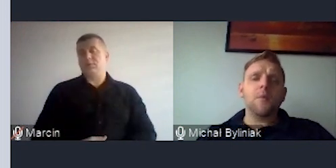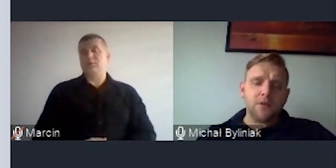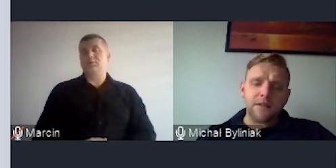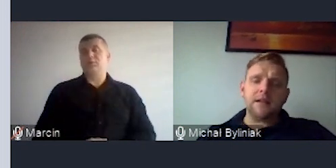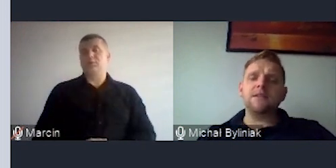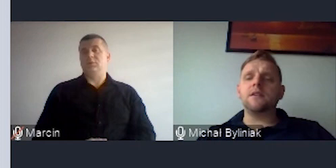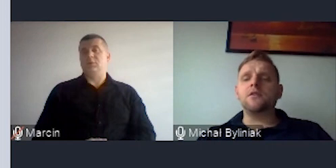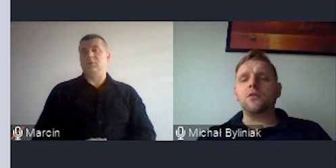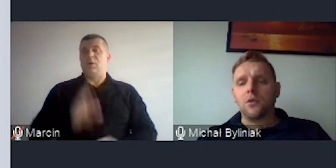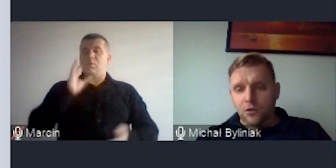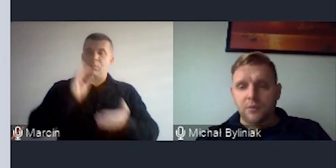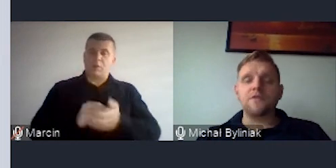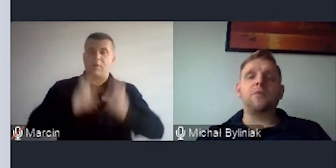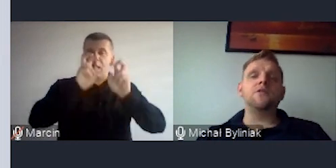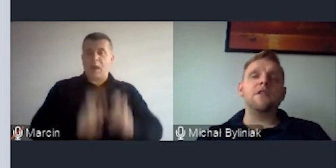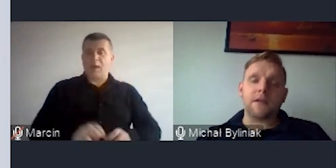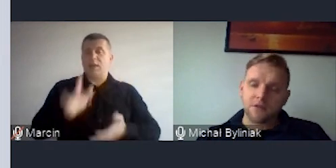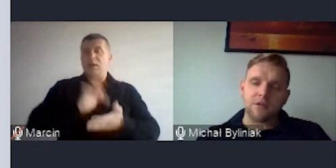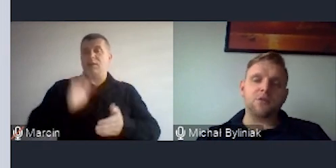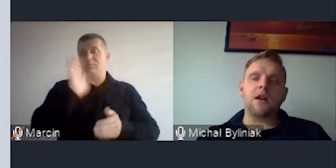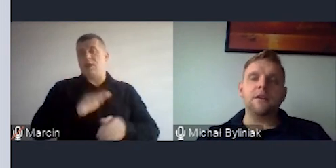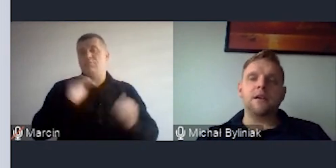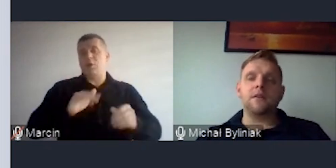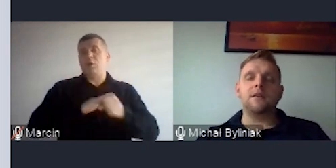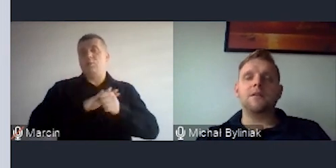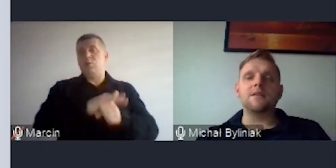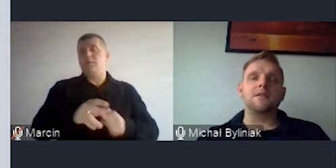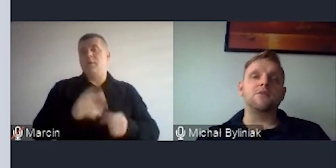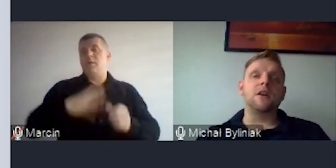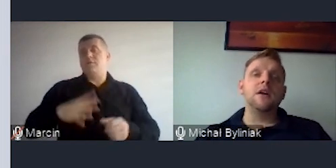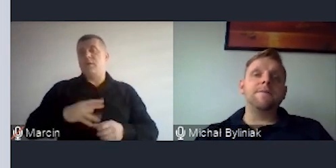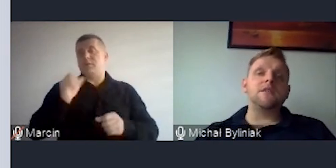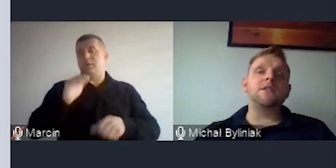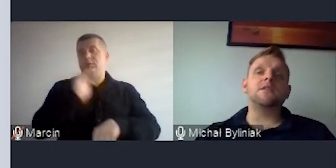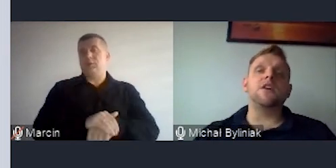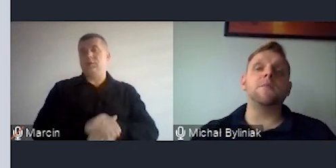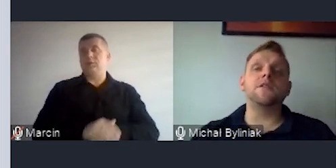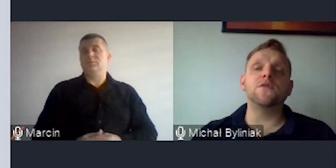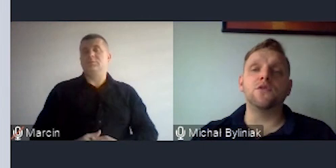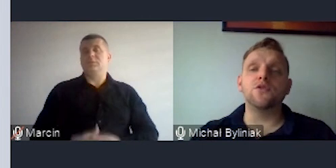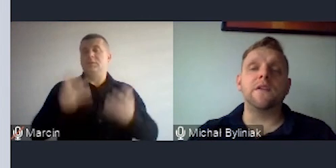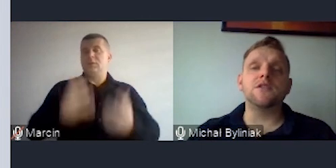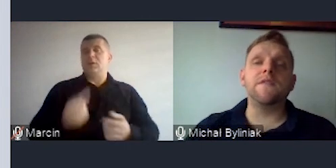Ponowna analiza rynku, która może wpłynąć na wartość – naturalnie zgadzam się. Natomiast chciałem Państwu zwrócić uwagę,